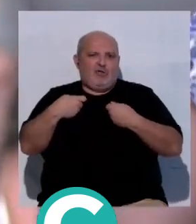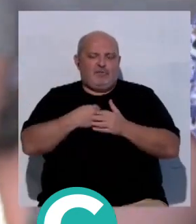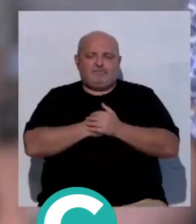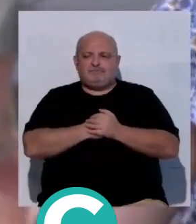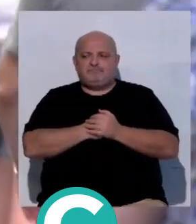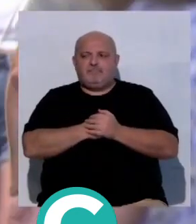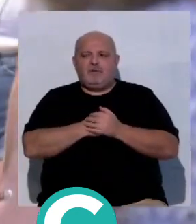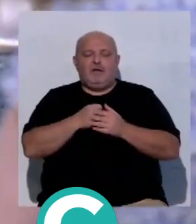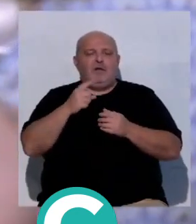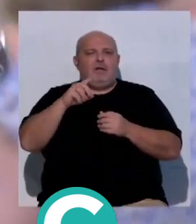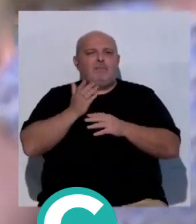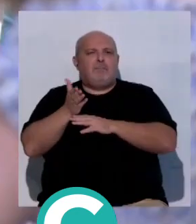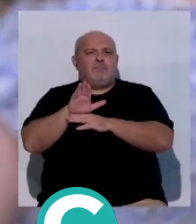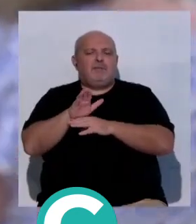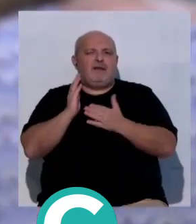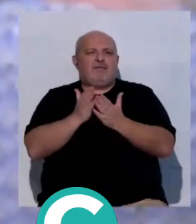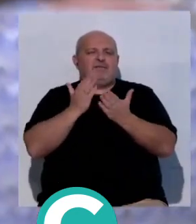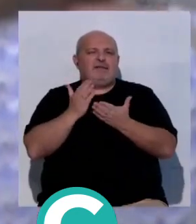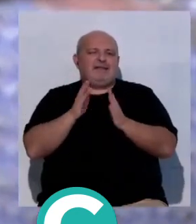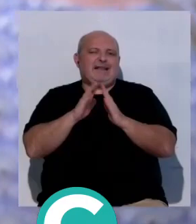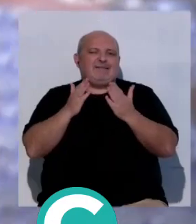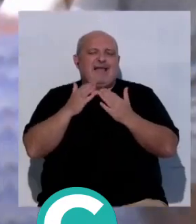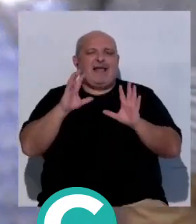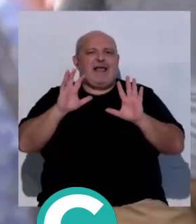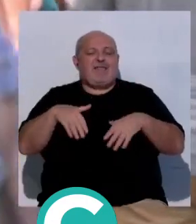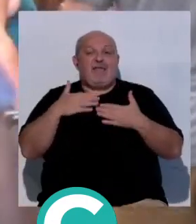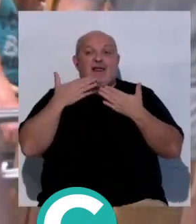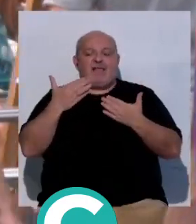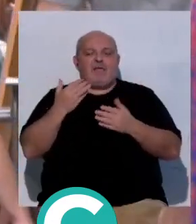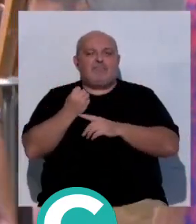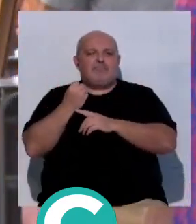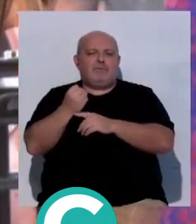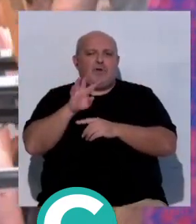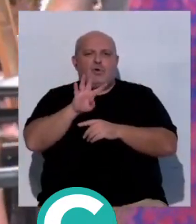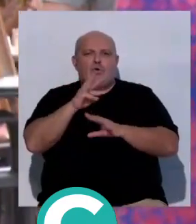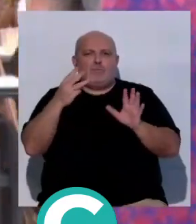la entidad también ha presentado la revista Cádiz que se ha ditado gracias a la aportación de 48000